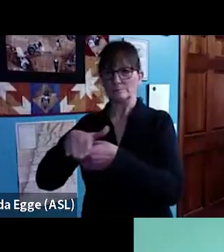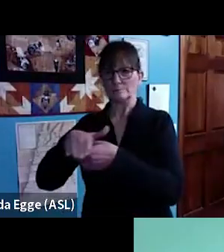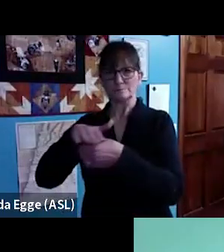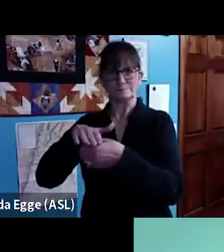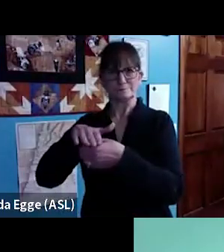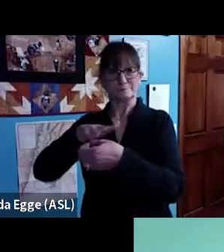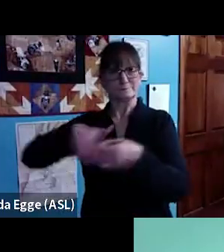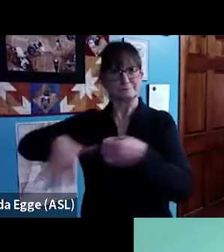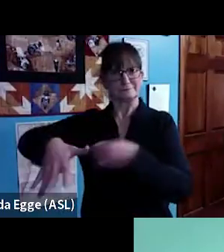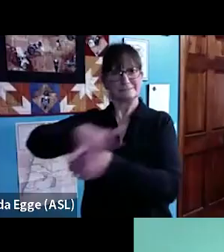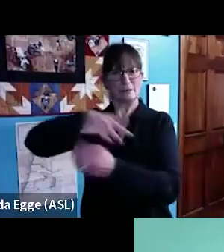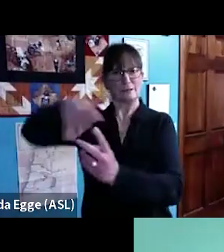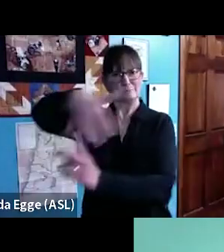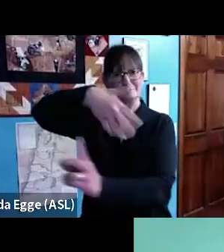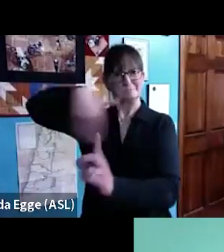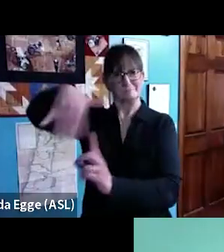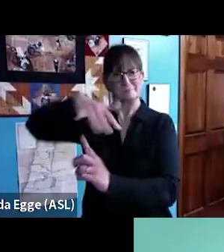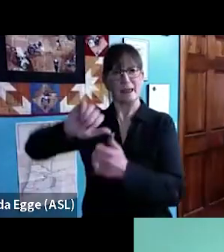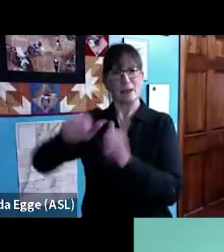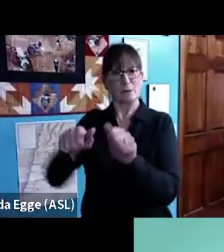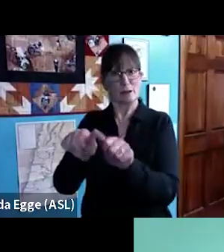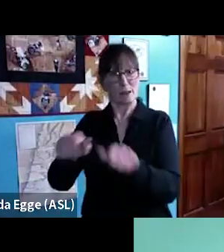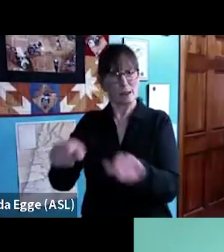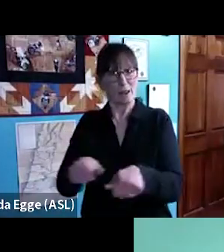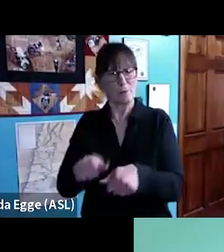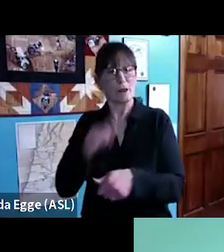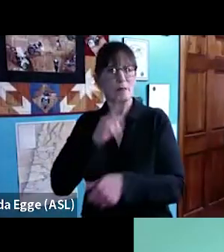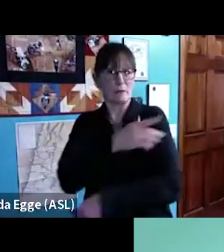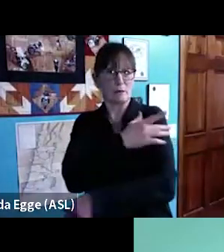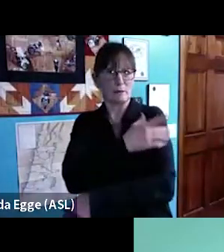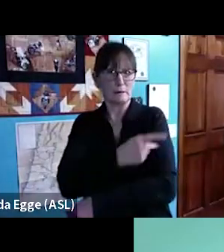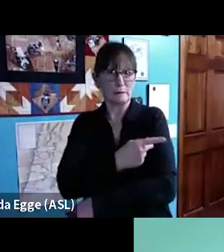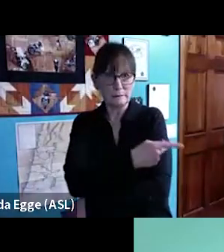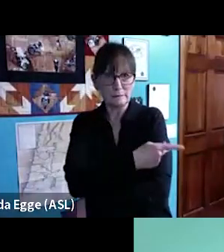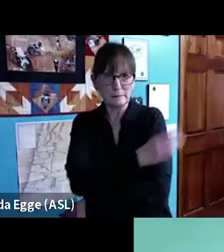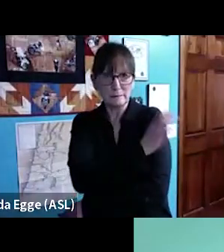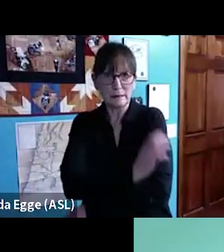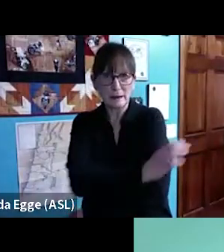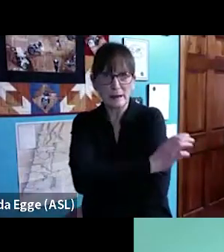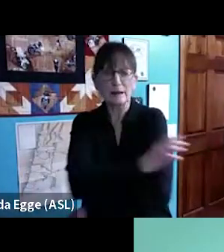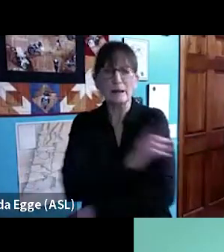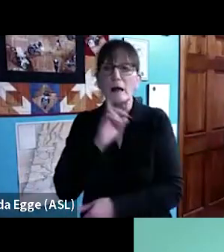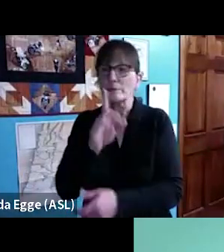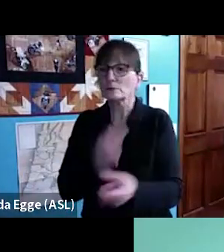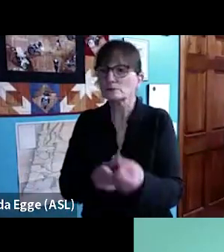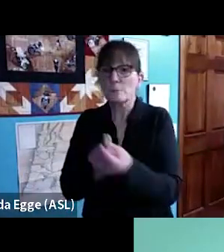Me alegra escuchar los comentarios de Pam de todos ustedes de que está funcionando a su favor.